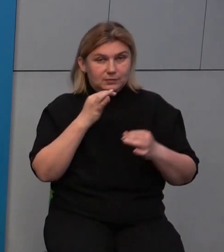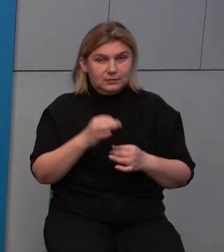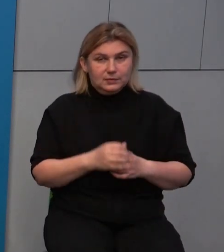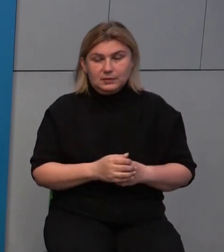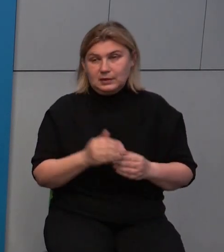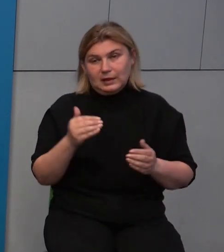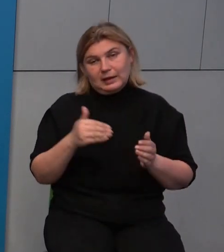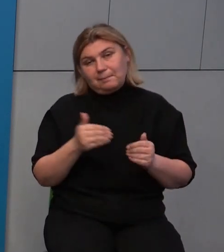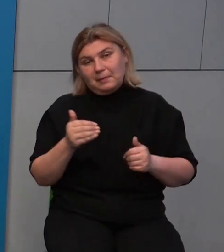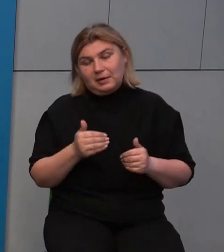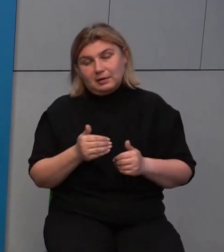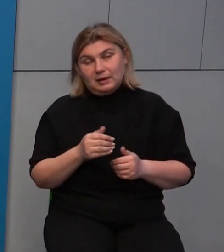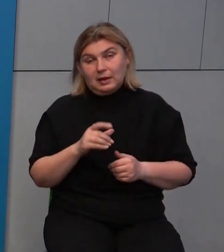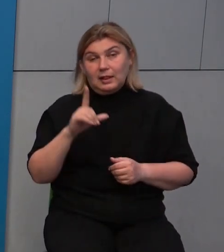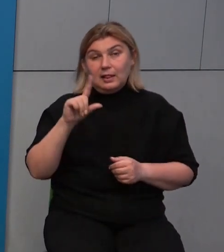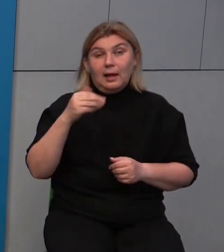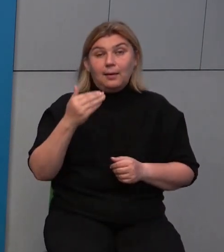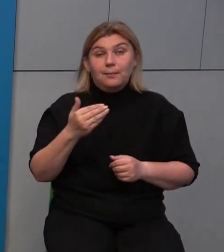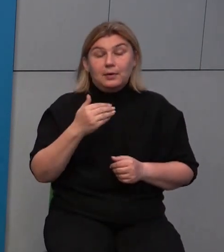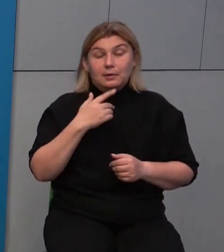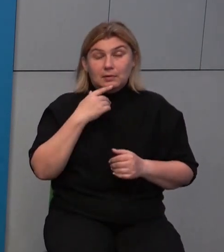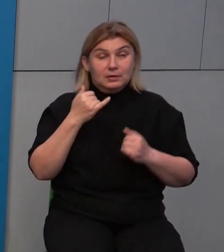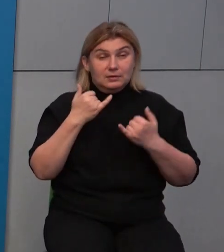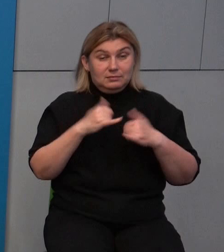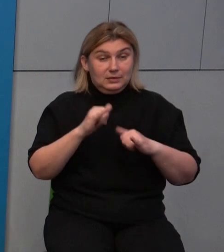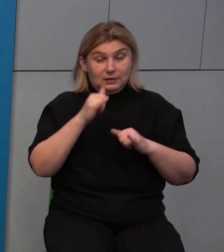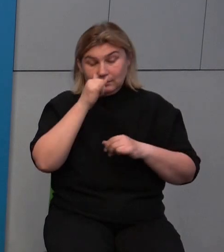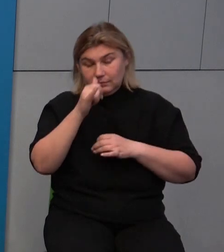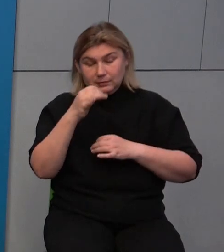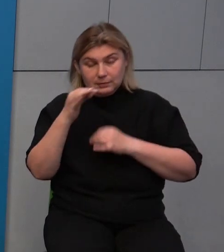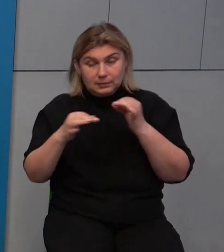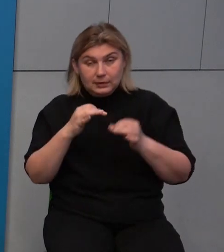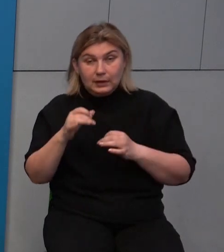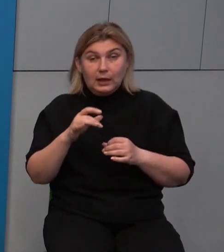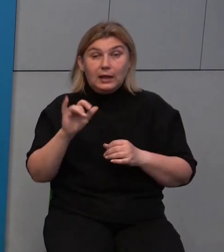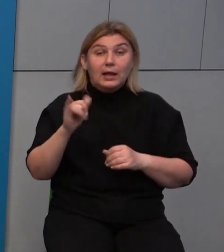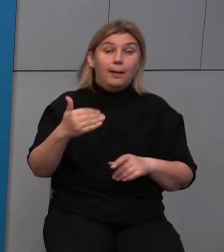To znaczy można nie potrafić inaczej tego opowiedzieć. A jeżeliby się opowiedziało, jak było,